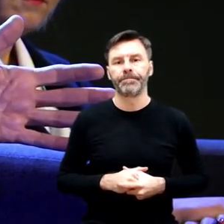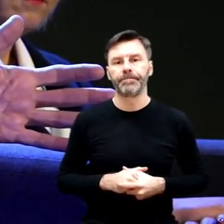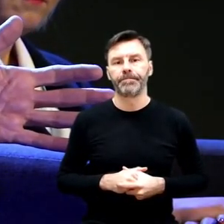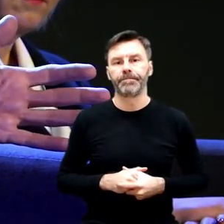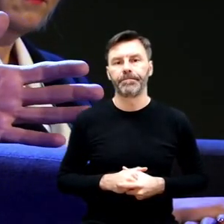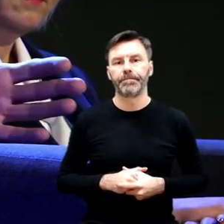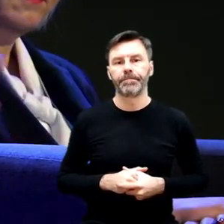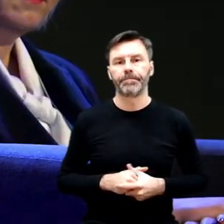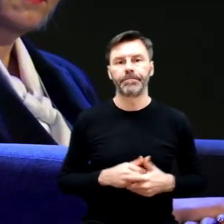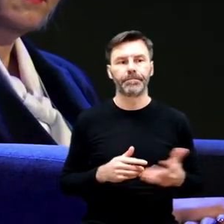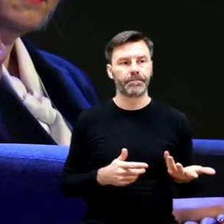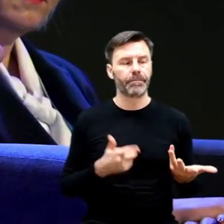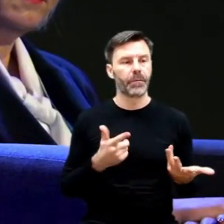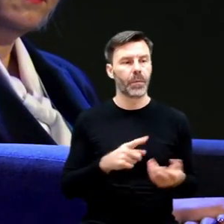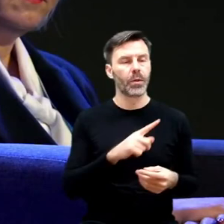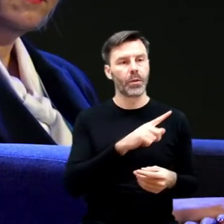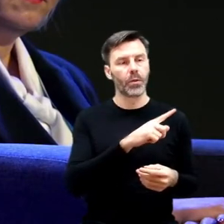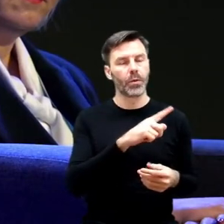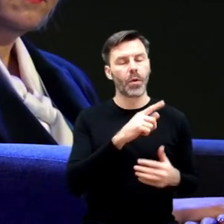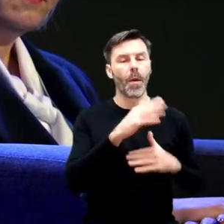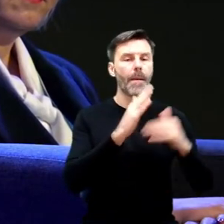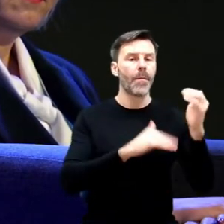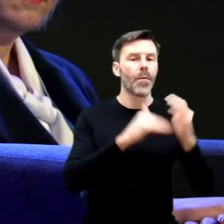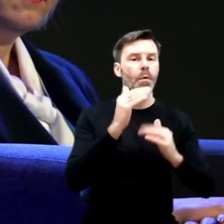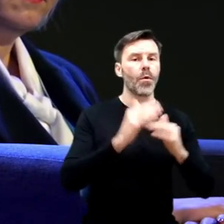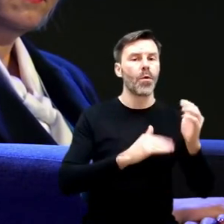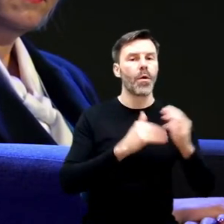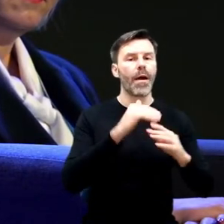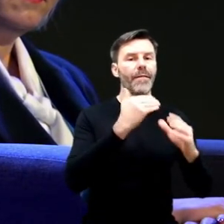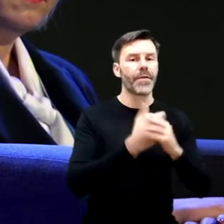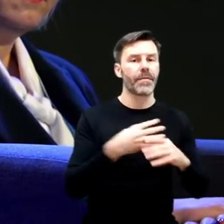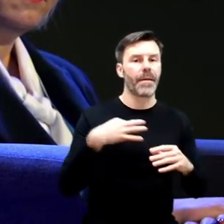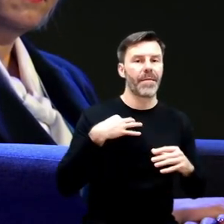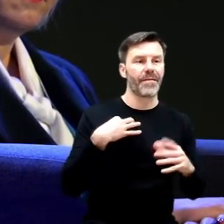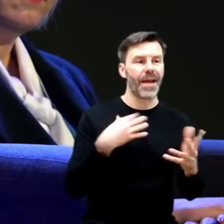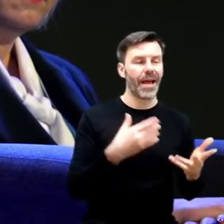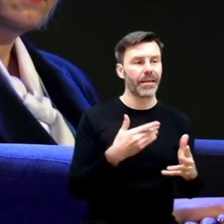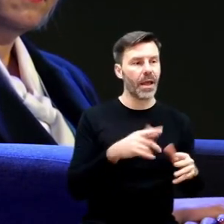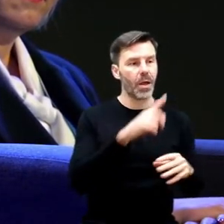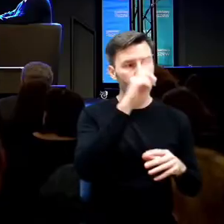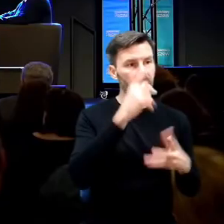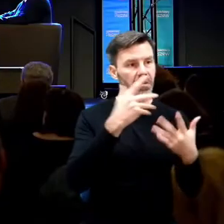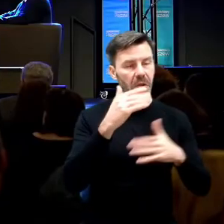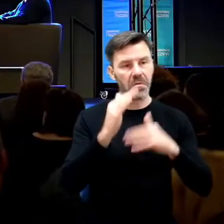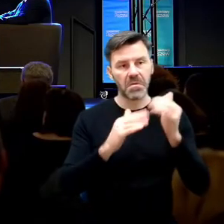My jesteśmy miastem i gminą, które ma niespełna w tej chwili 9 tysięcy. Miasto ma niespełna 5 tysięcy.